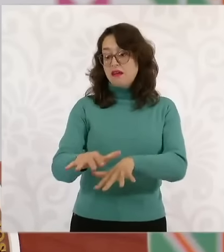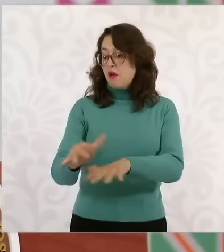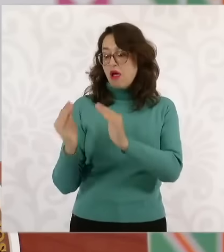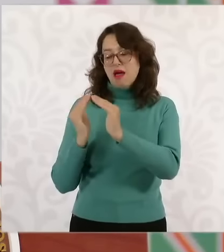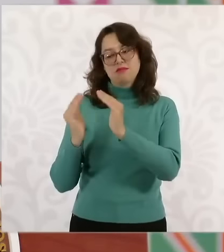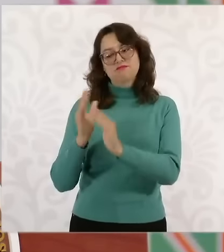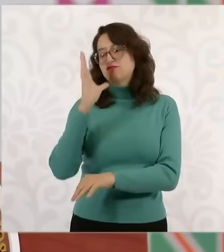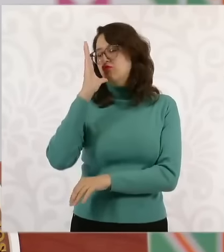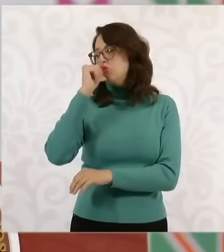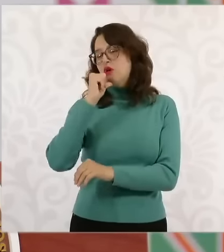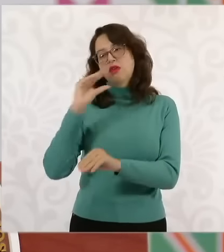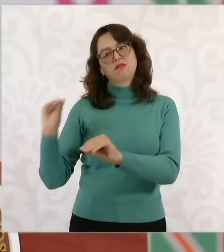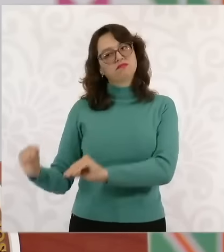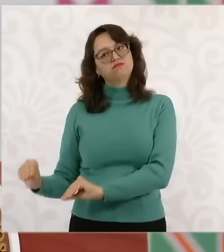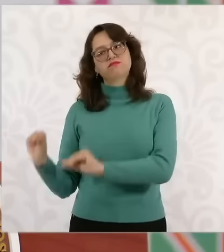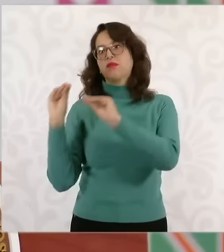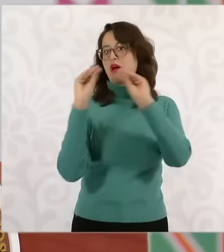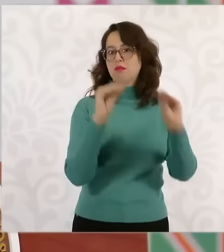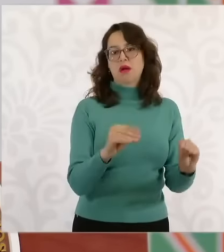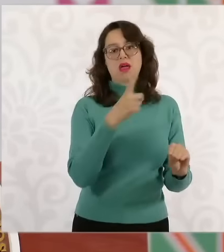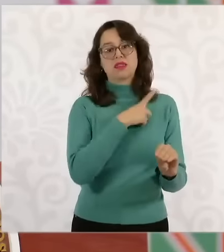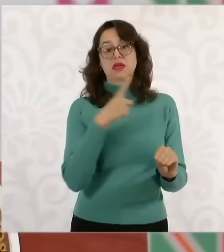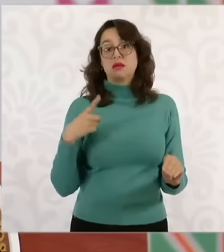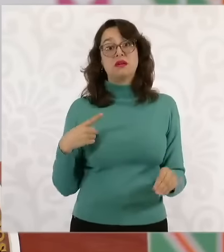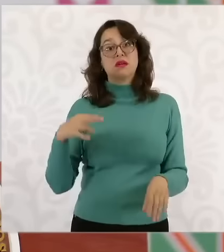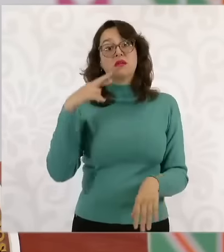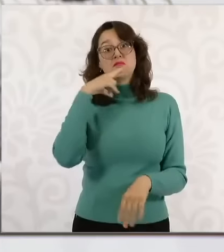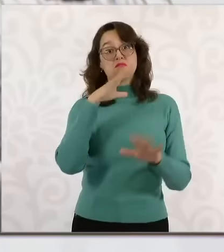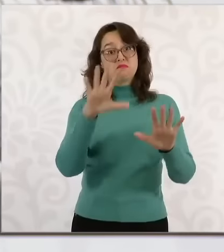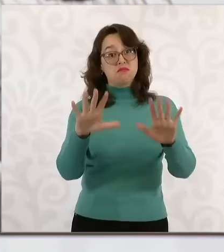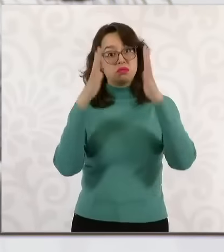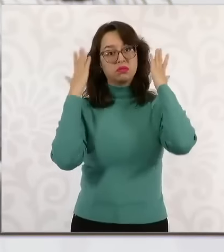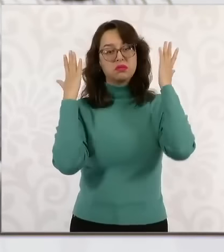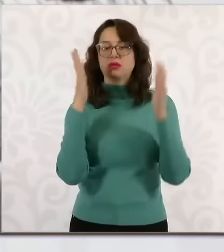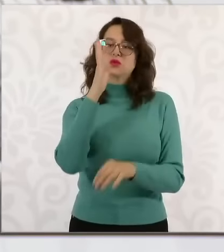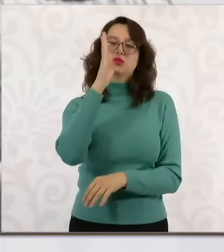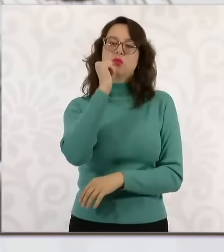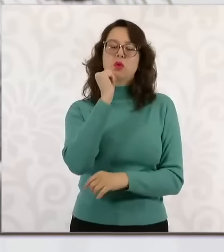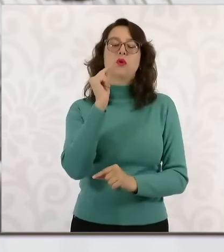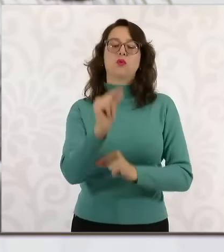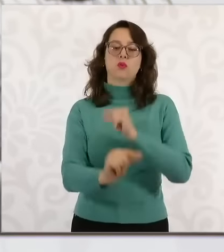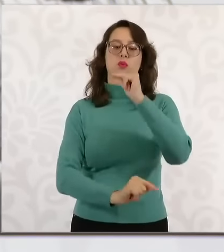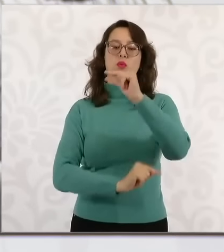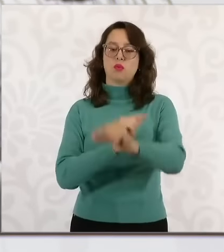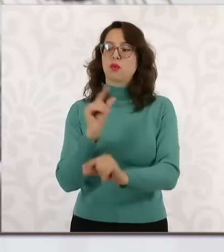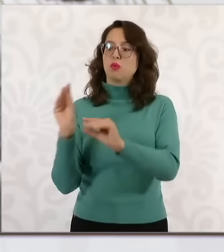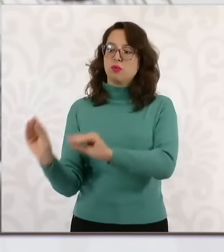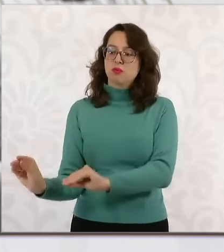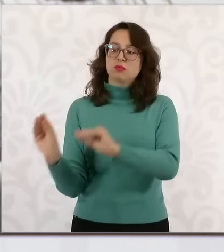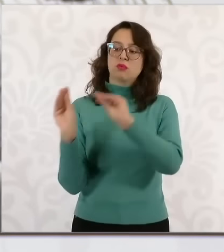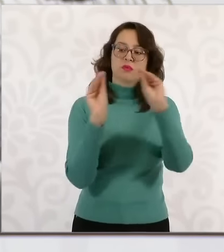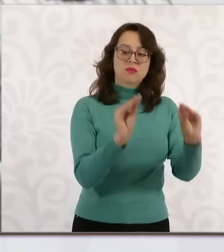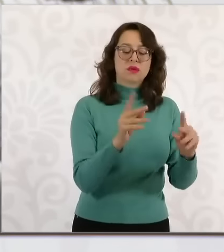eh de poco a poco ir eh moviendo y la comunicación a la gente, pues que no se